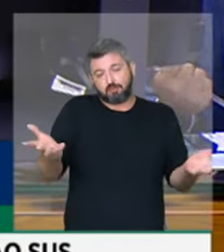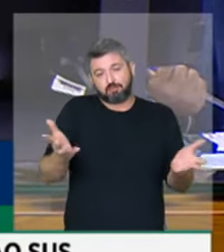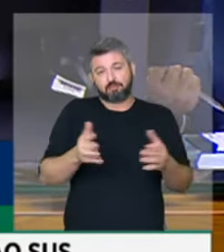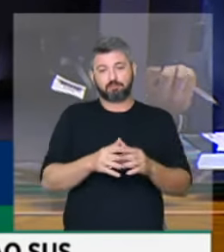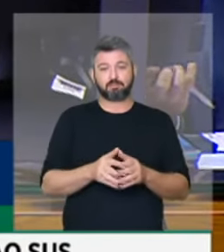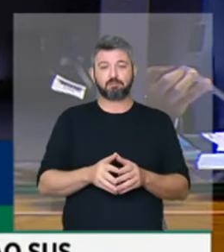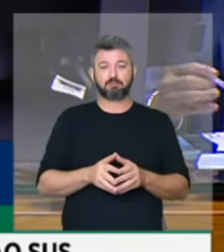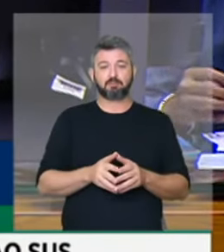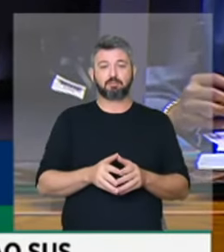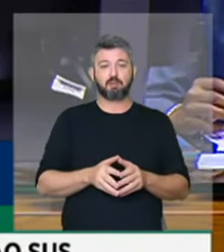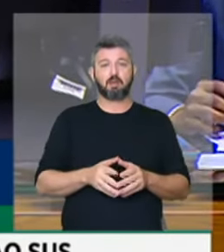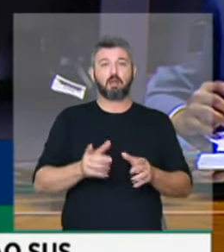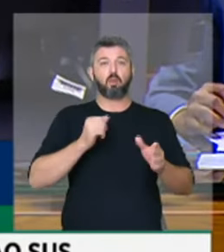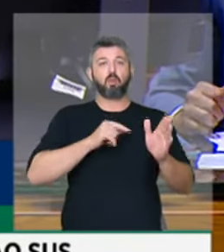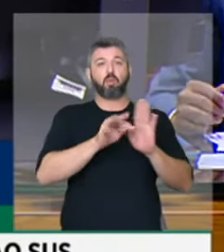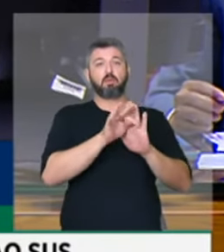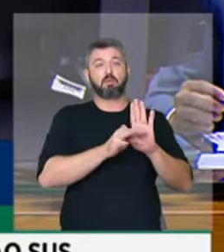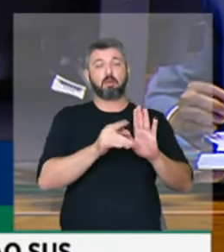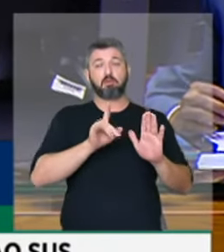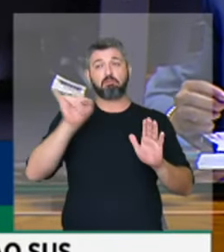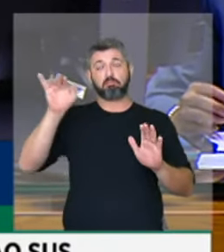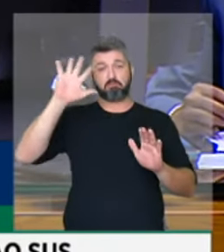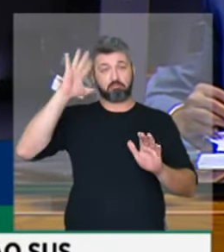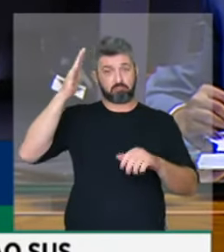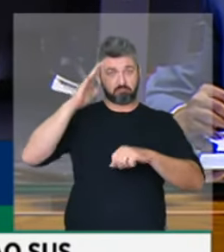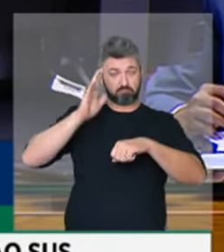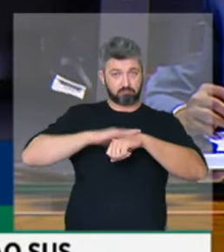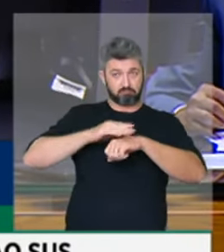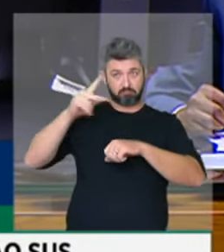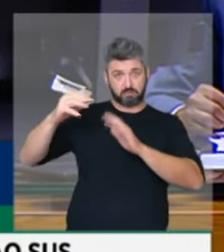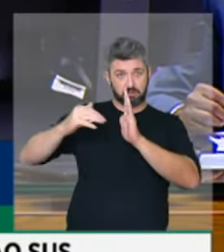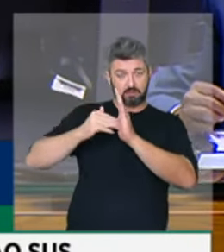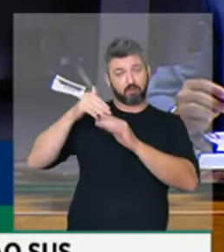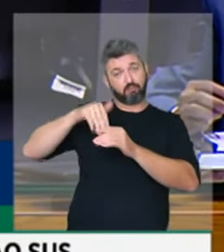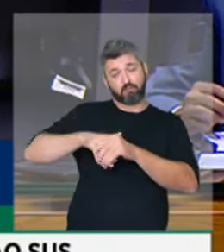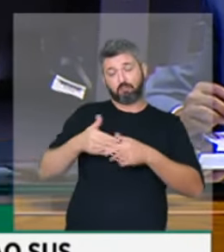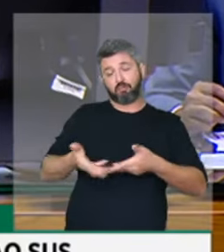SE O SENADO DECIDIR MUDAR, ELE VOLTA E A CÂMARA MODIFICA. VAMOS SEGUIR COM ORIENTAÇÃO,